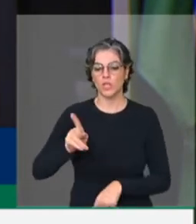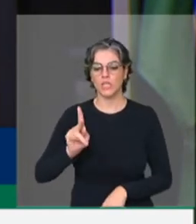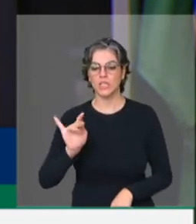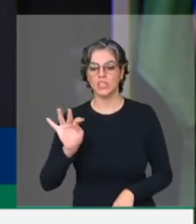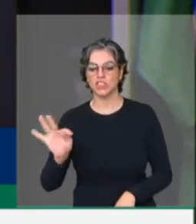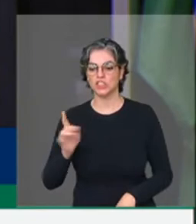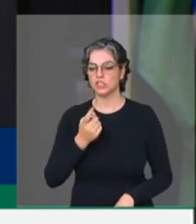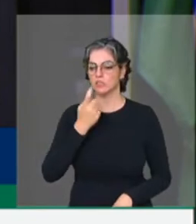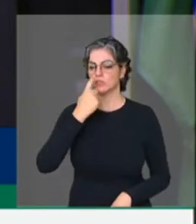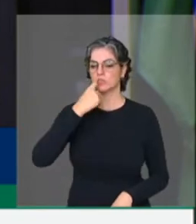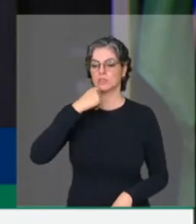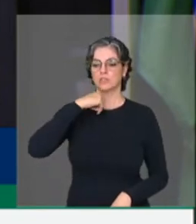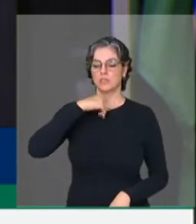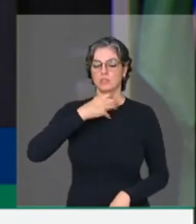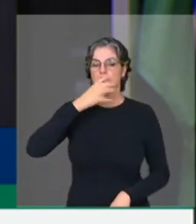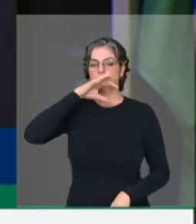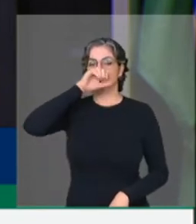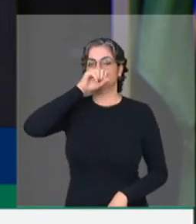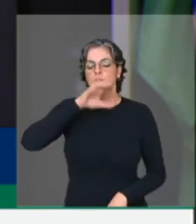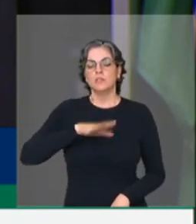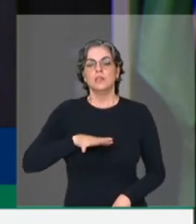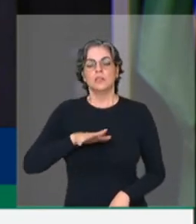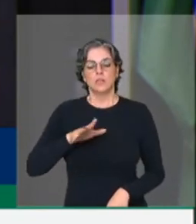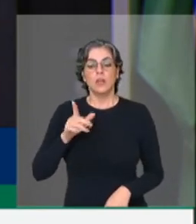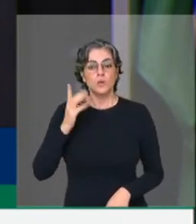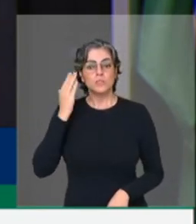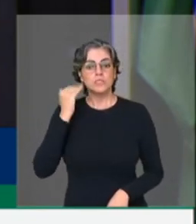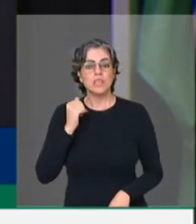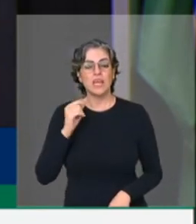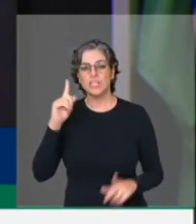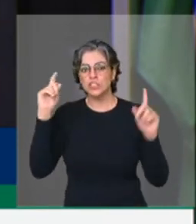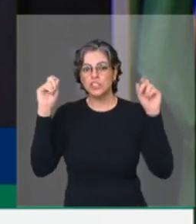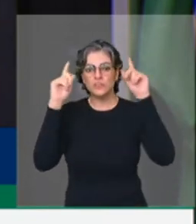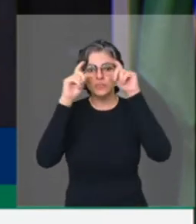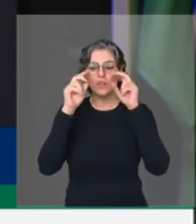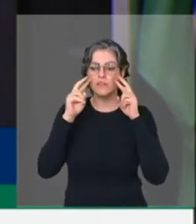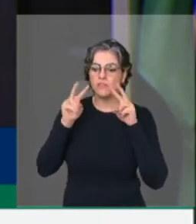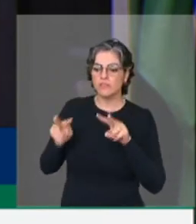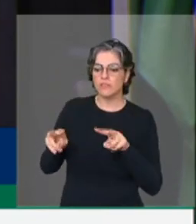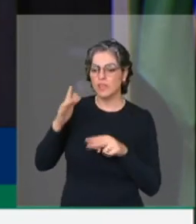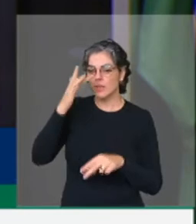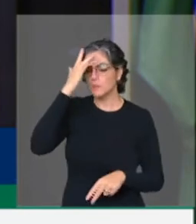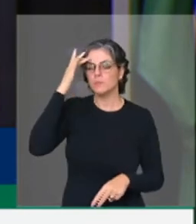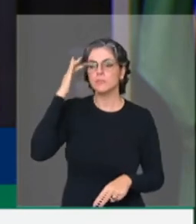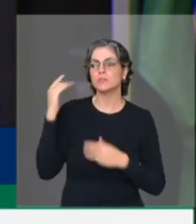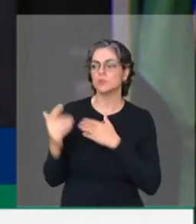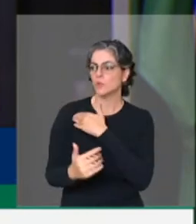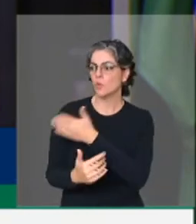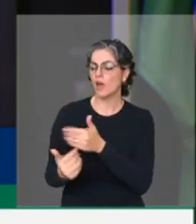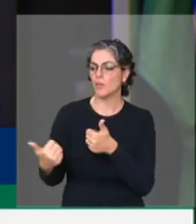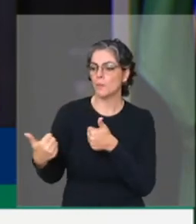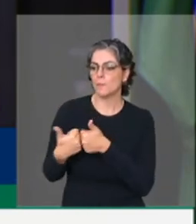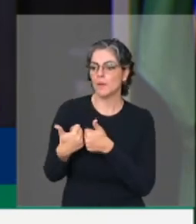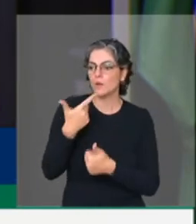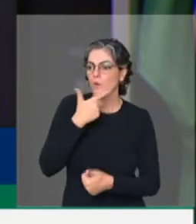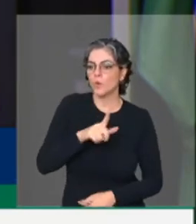INTUBAÇÃO. PRA GARANTIR OXIGÊNIO. EU SEI O QUE É O DRAMA DE VER SUAS PESSOAS PRÓXIMAS NÃO CONSEGUIREM RESPIRAR E NÃO TEREM